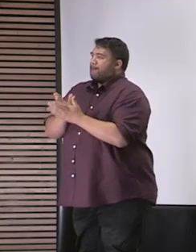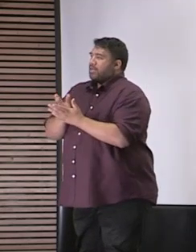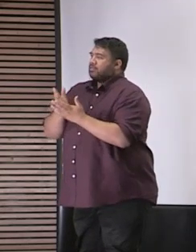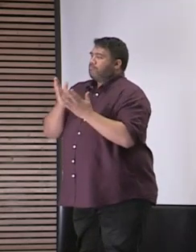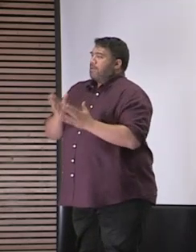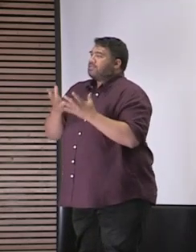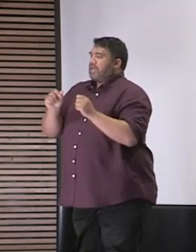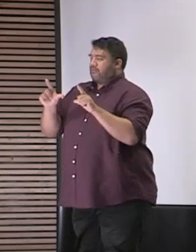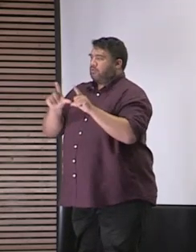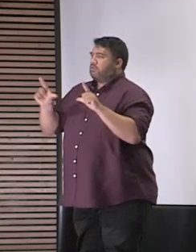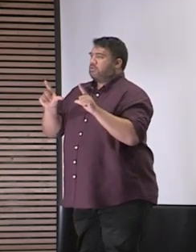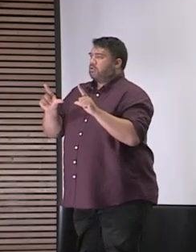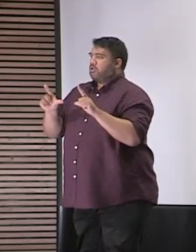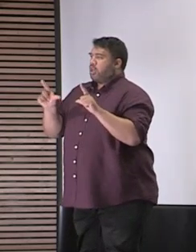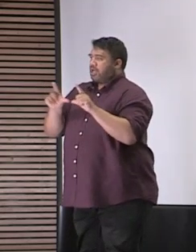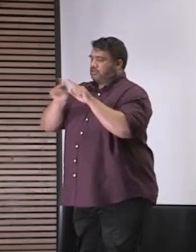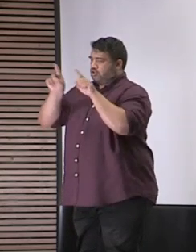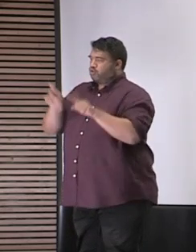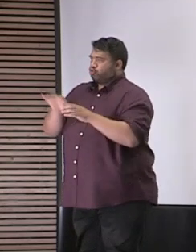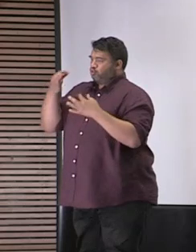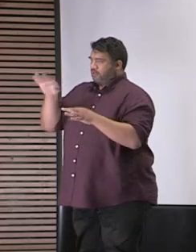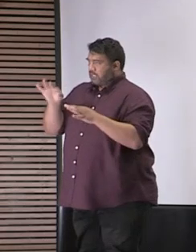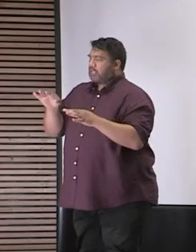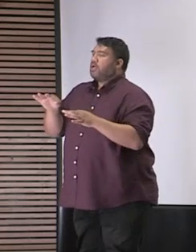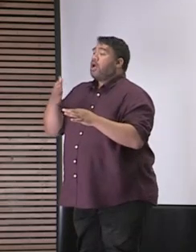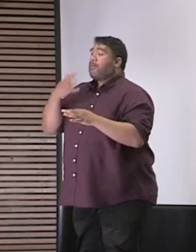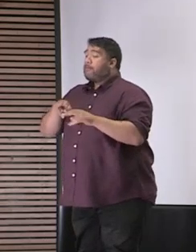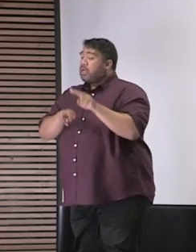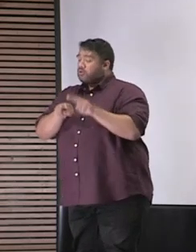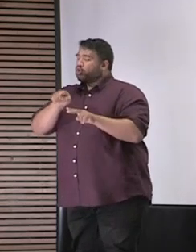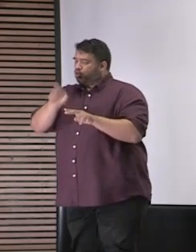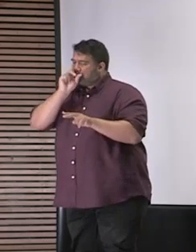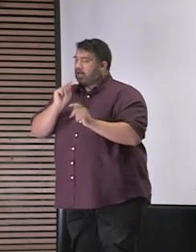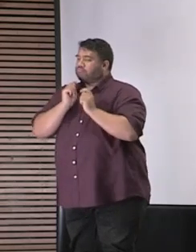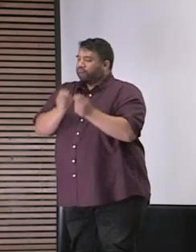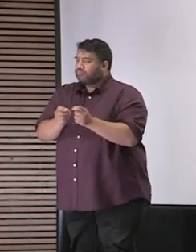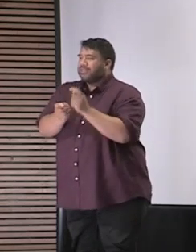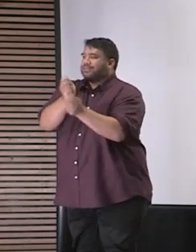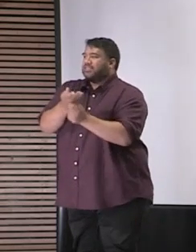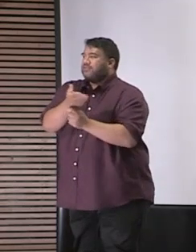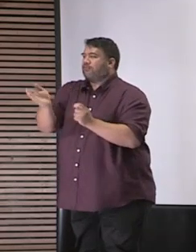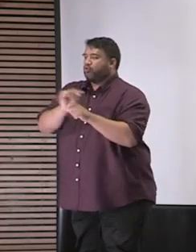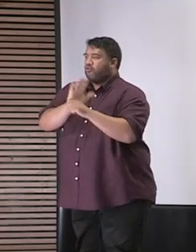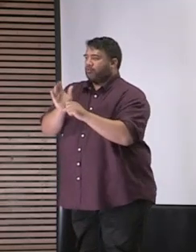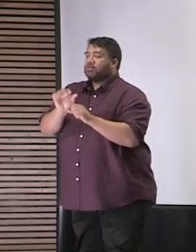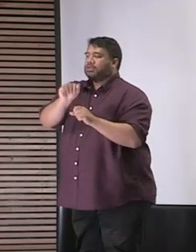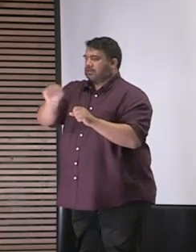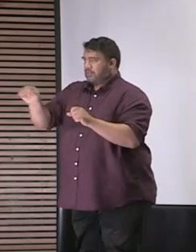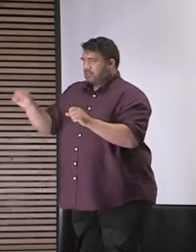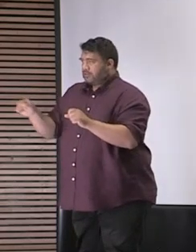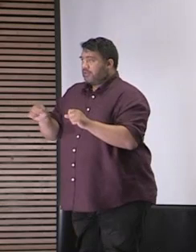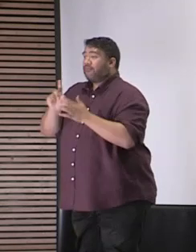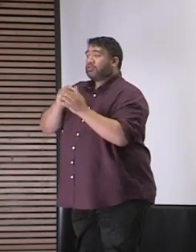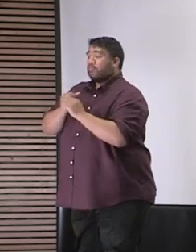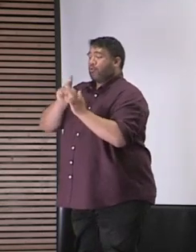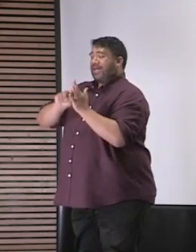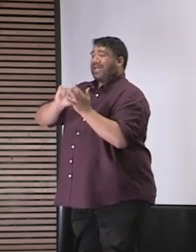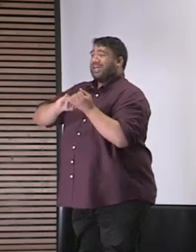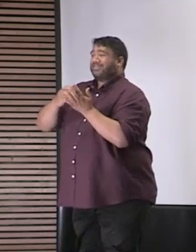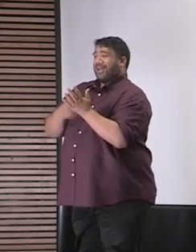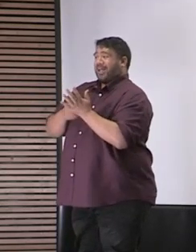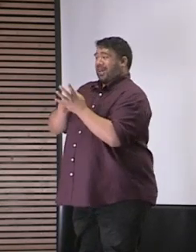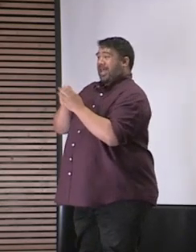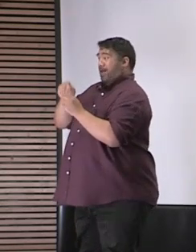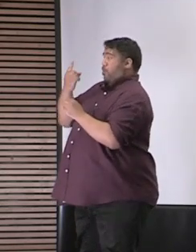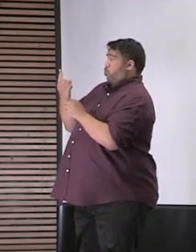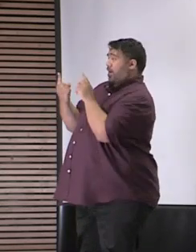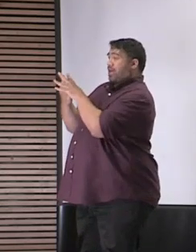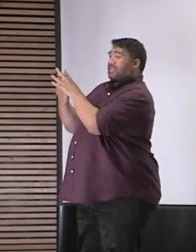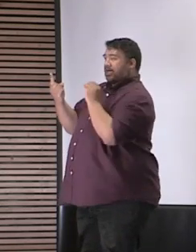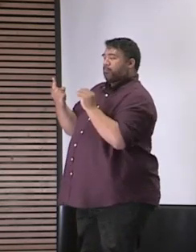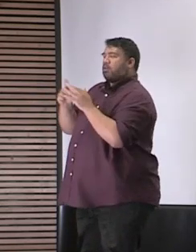de pruebas en todo el país.